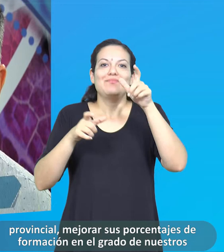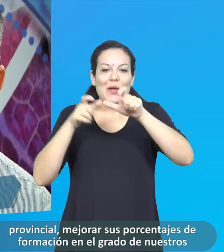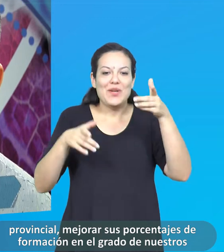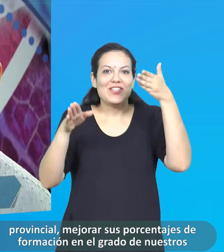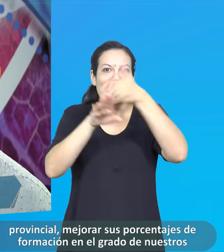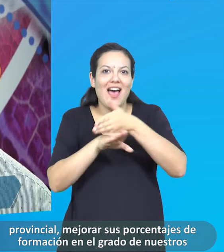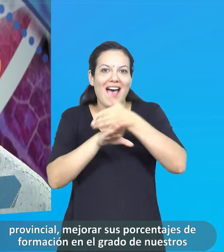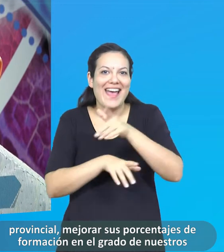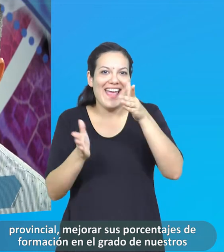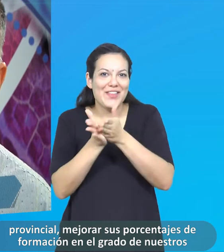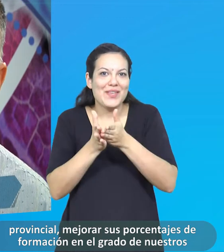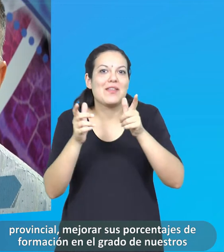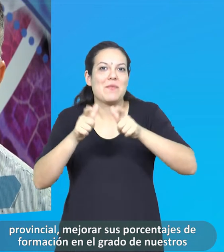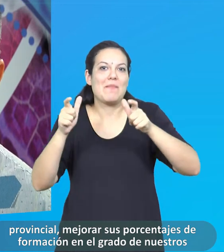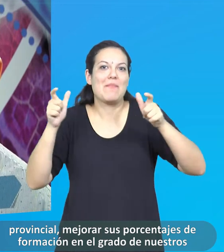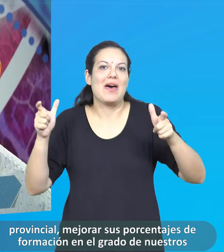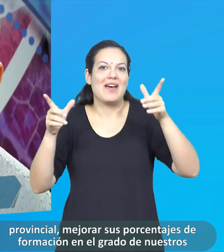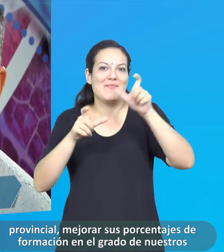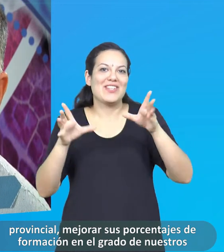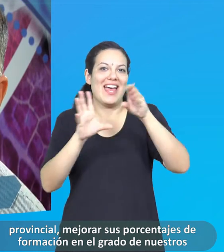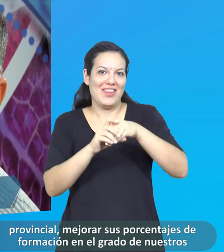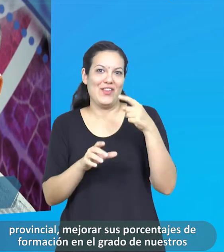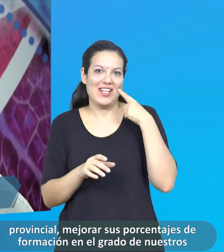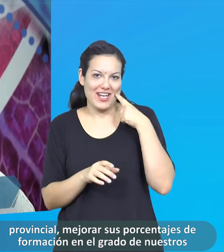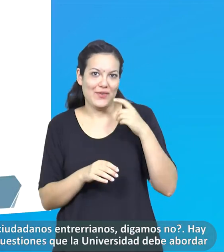en el grado de nuestros ciudadanos entrerrianos digamos no?